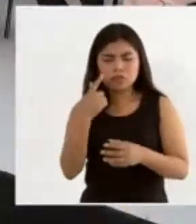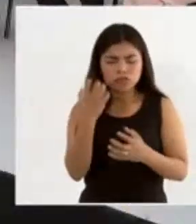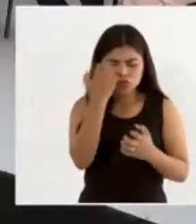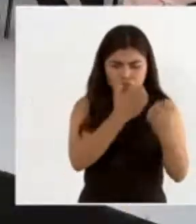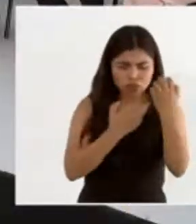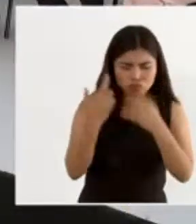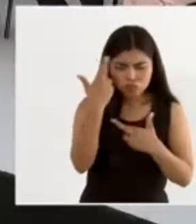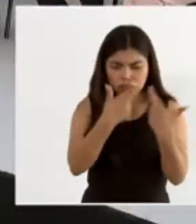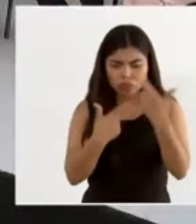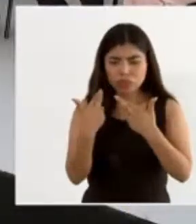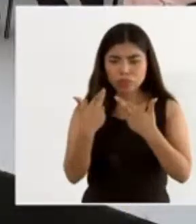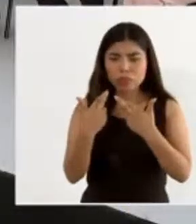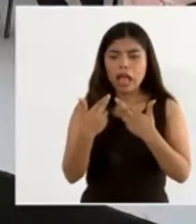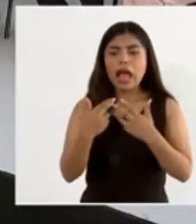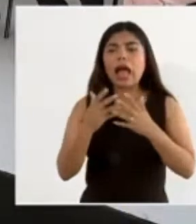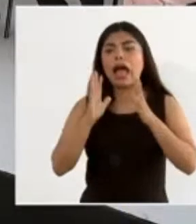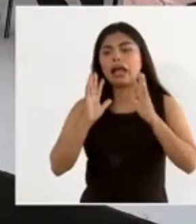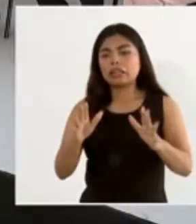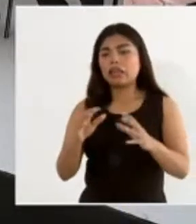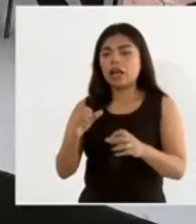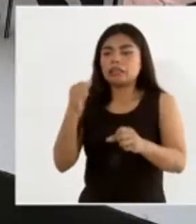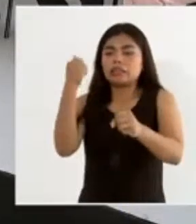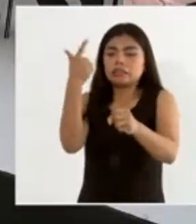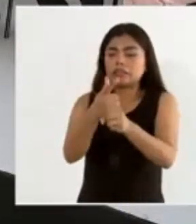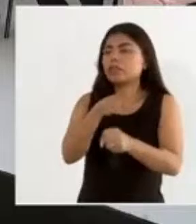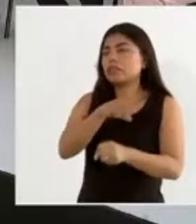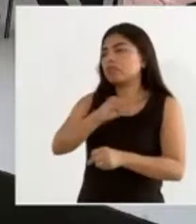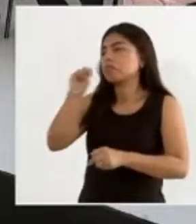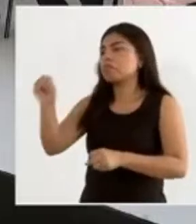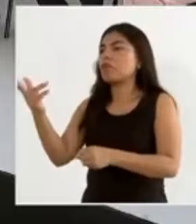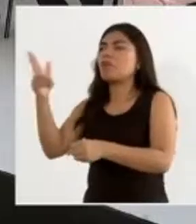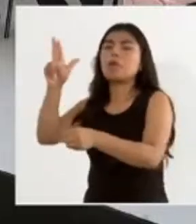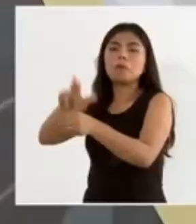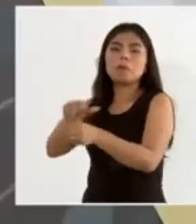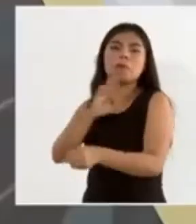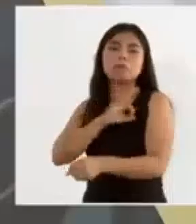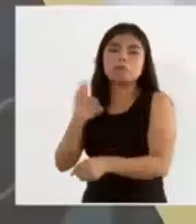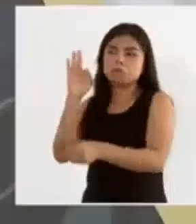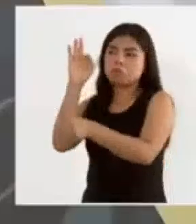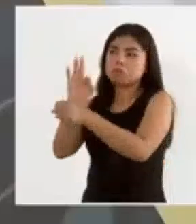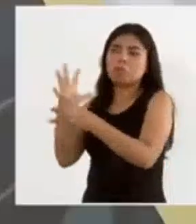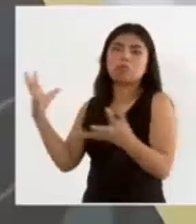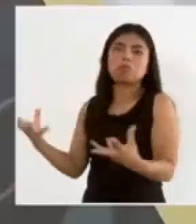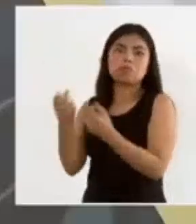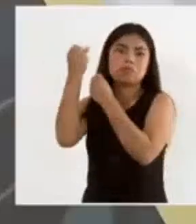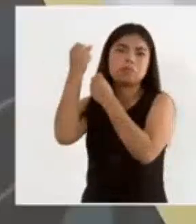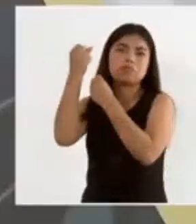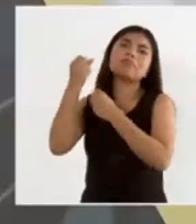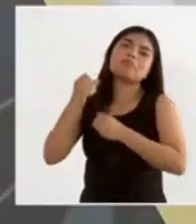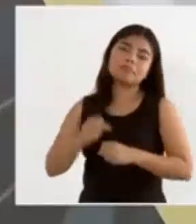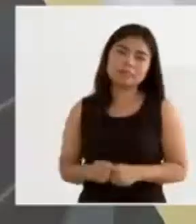pues con atención temprana para aquellos que tienen problema y con la prevención explicando